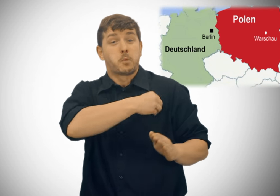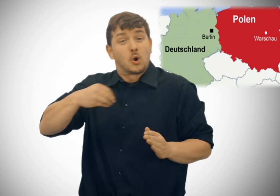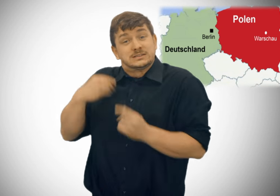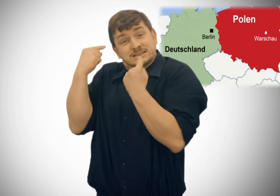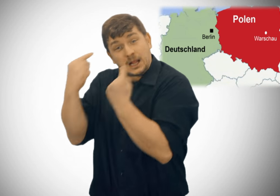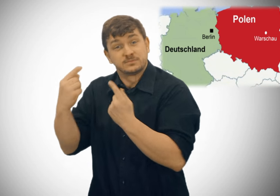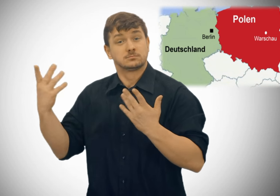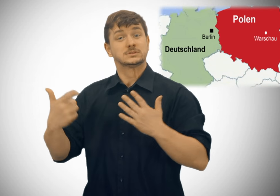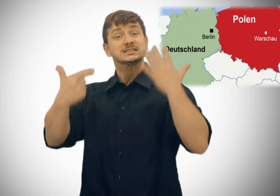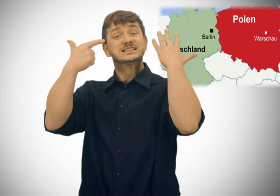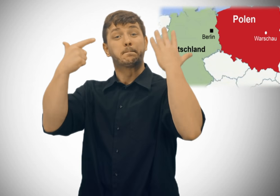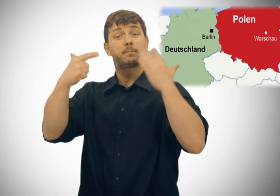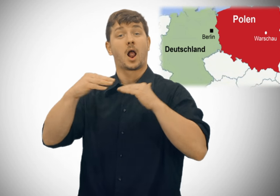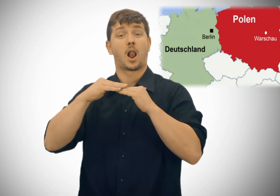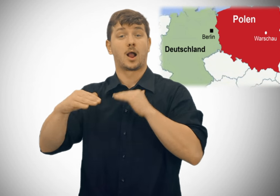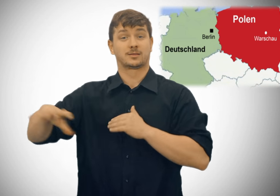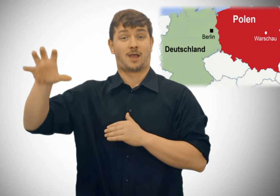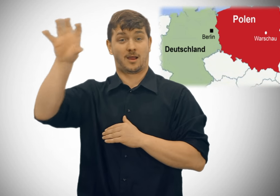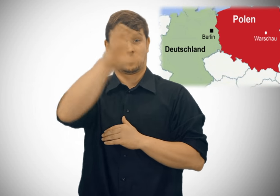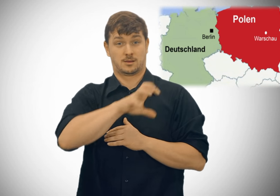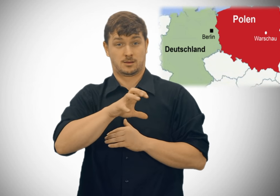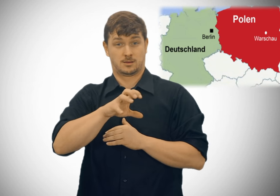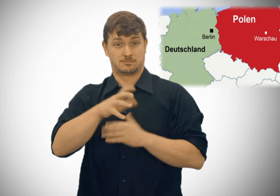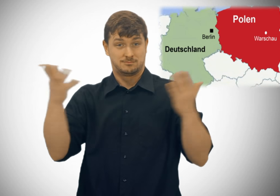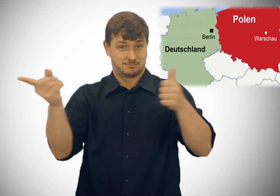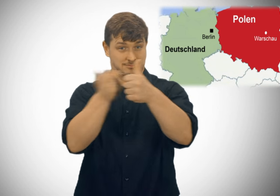Polen selbst hat insgesamt SIEBEN Nachbarländer. Das sind: